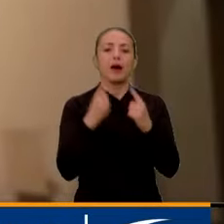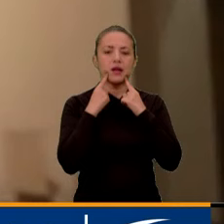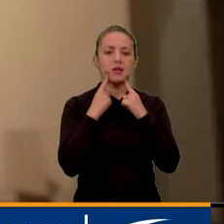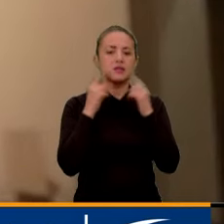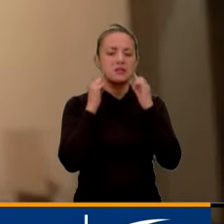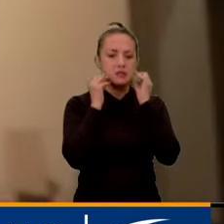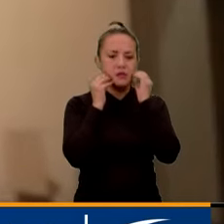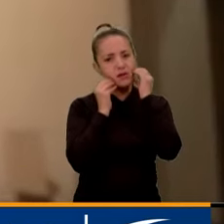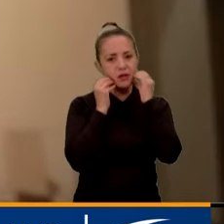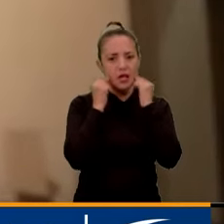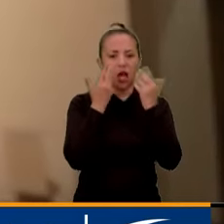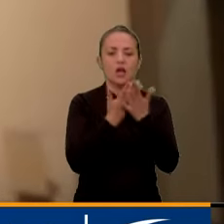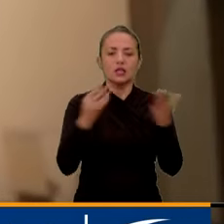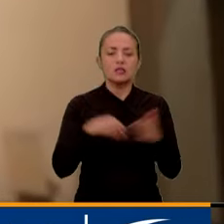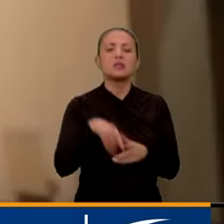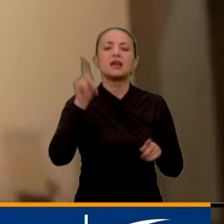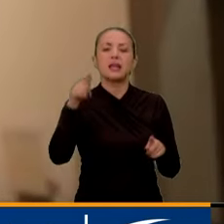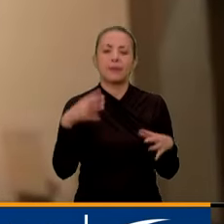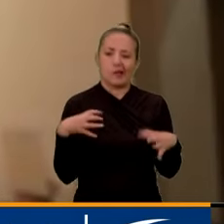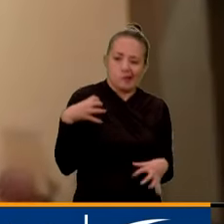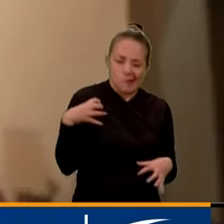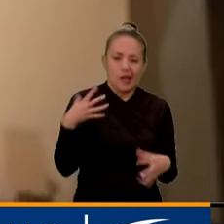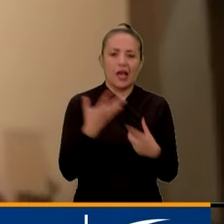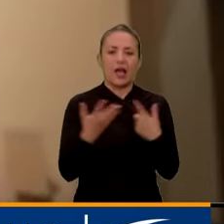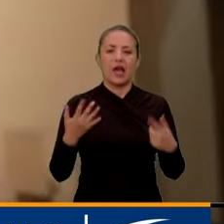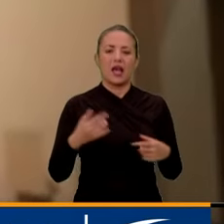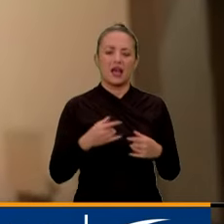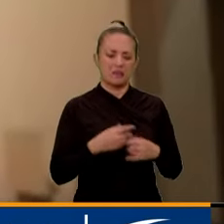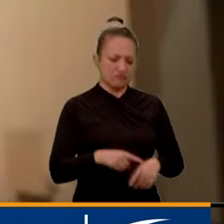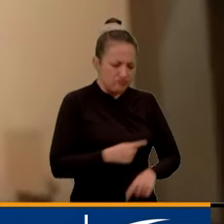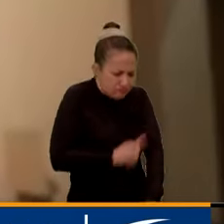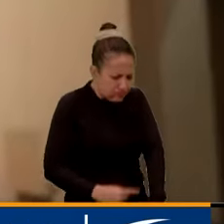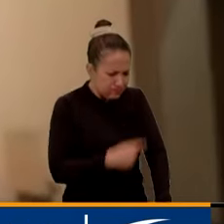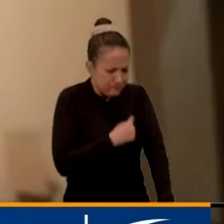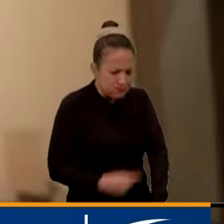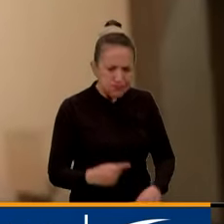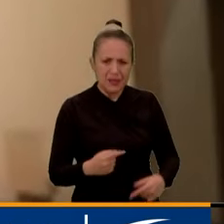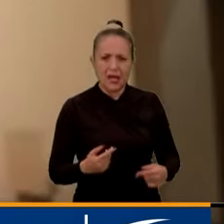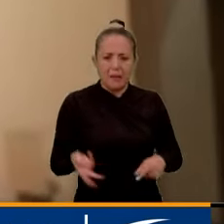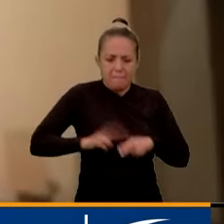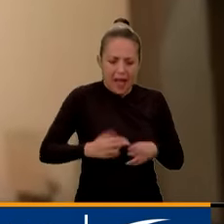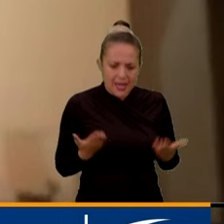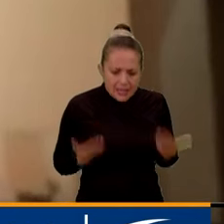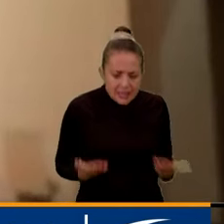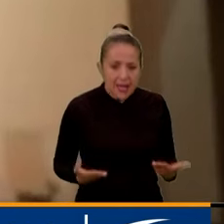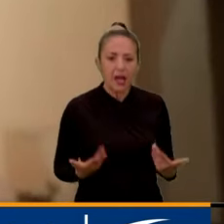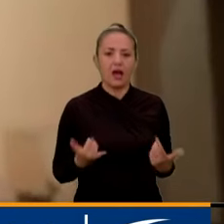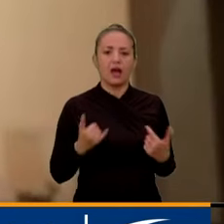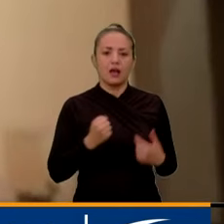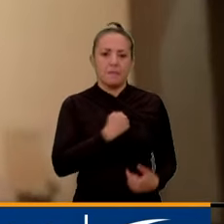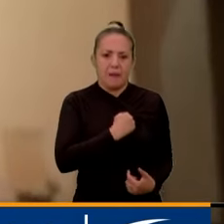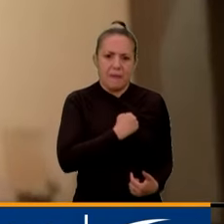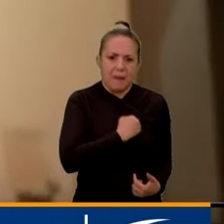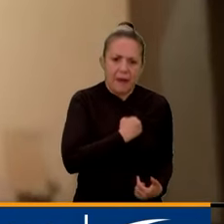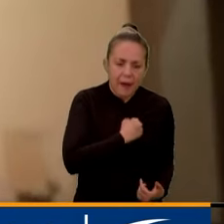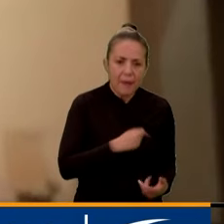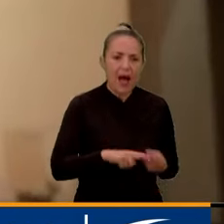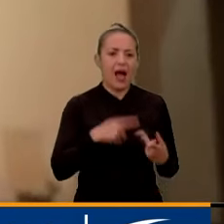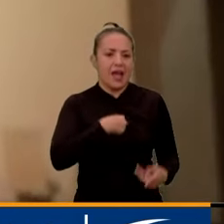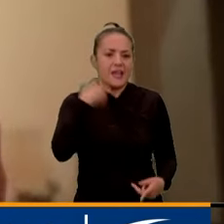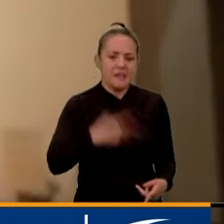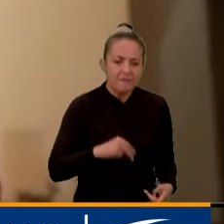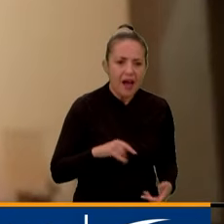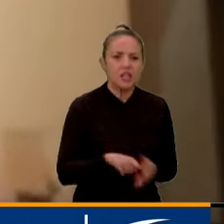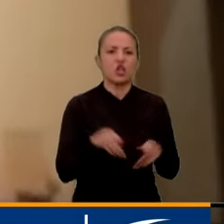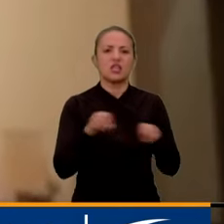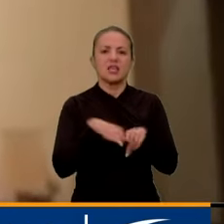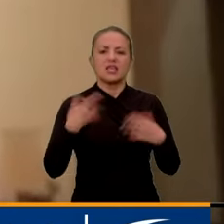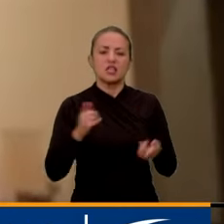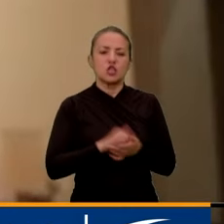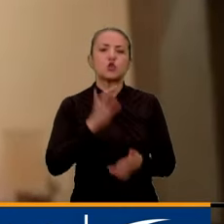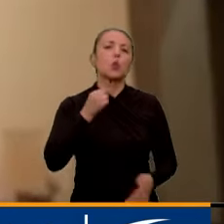espalda, desde el cuello, de la